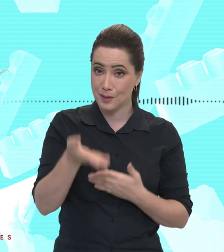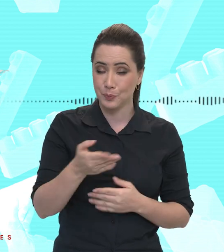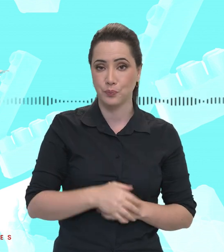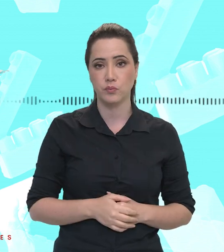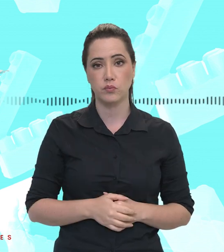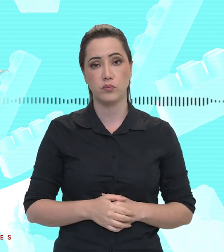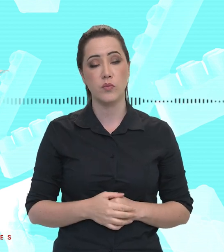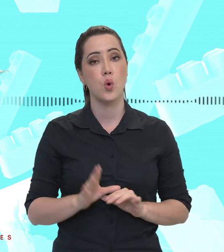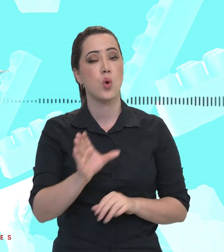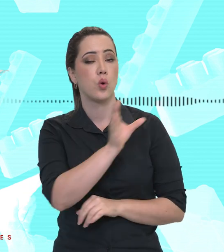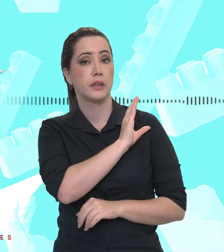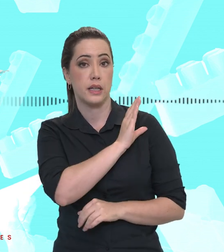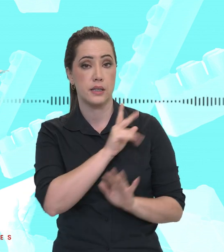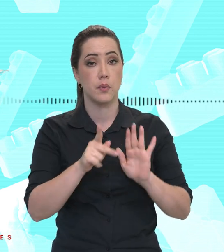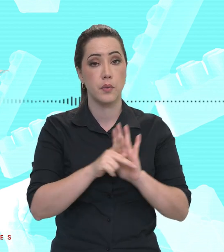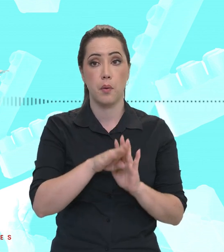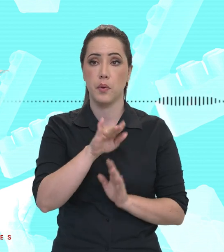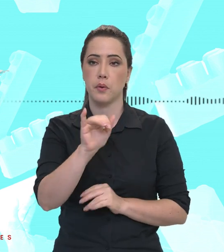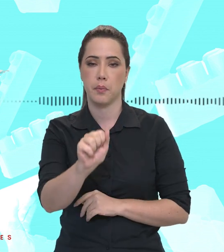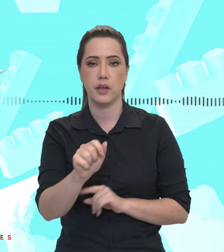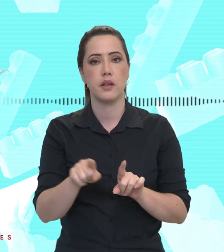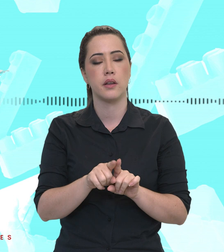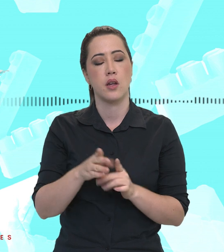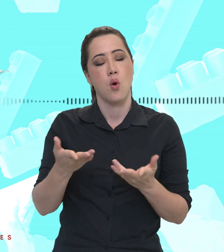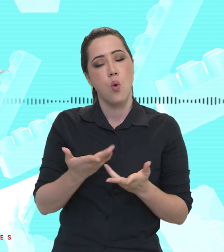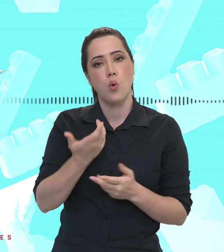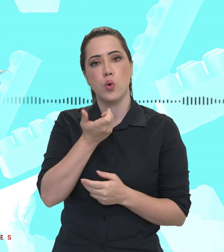[Patrícia] A edição de roteiro e coordenação de equipe são da Bia Arcoverde. A sonoplastia